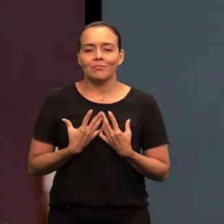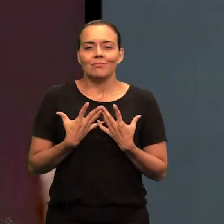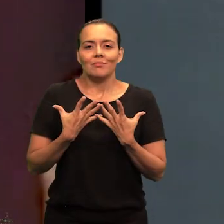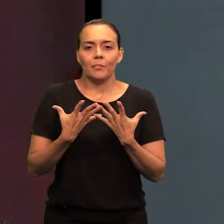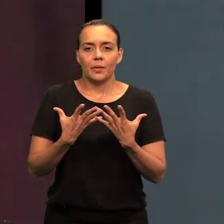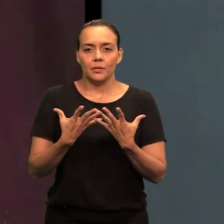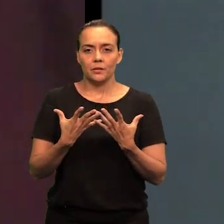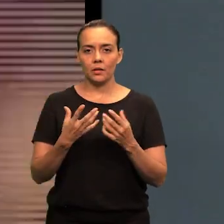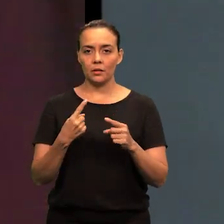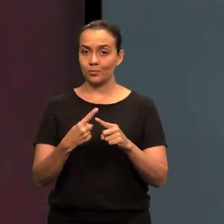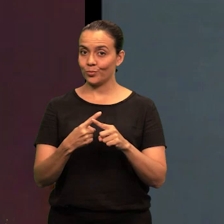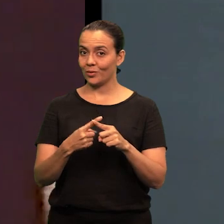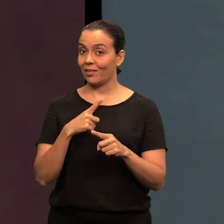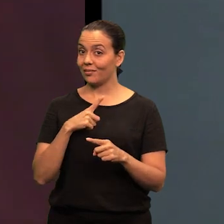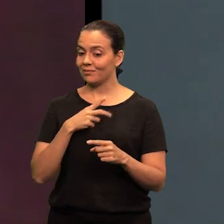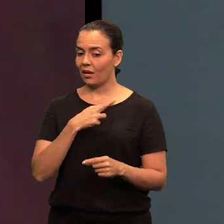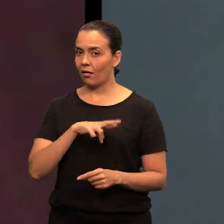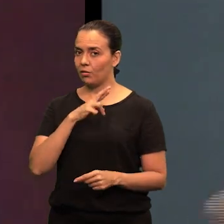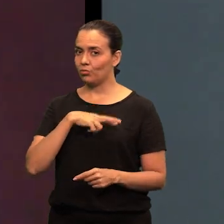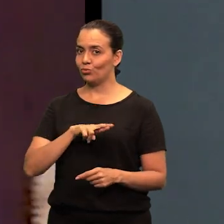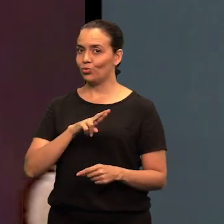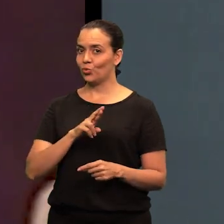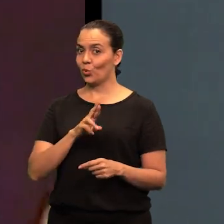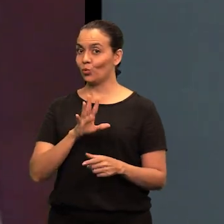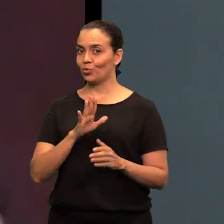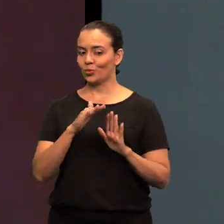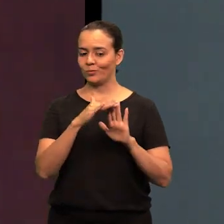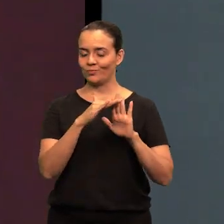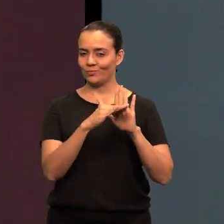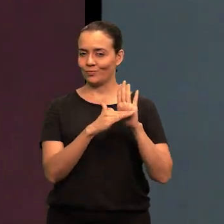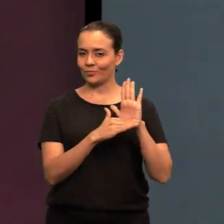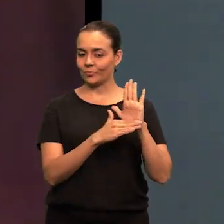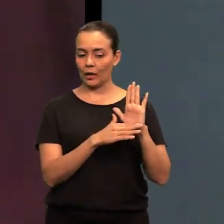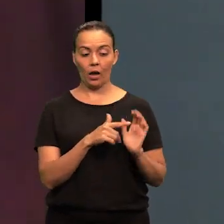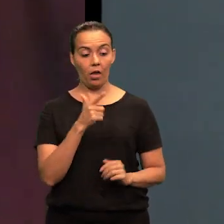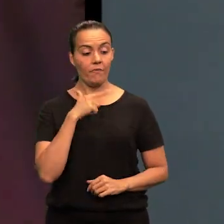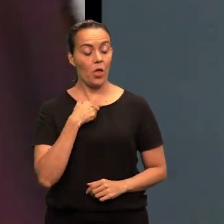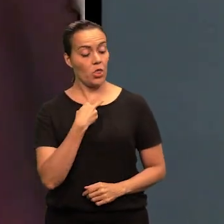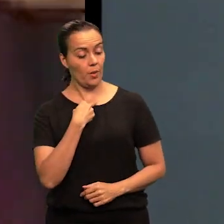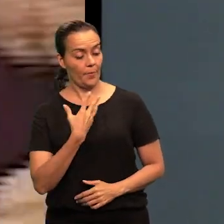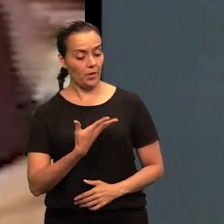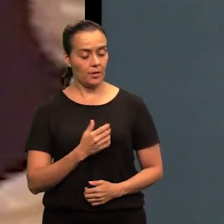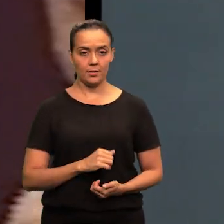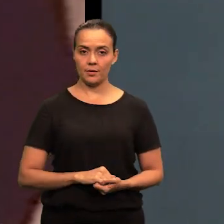em nome de princípios religiosos, por exemplo, ou estéticos, isso é feio.